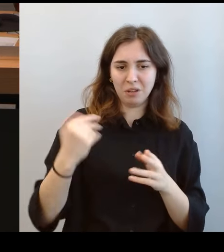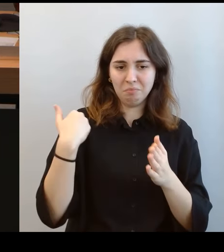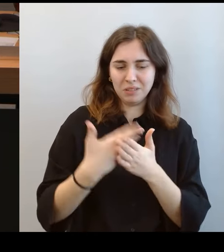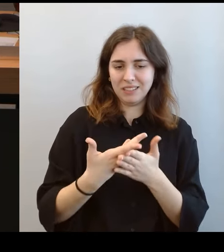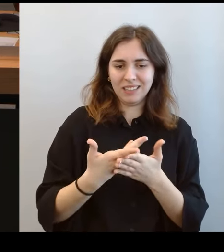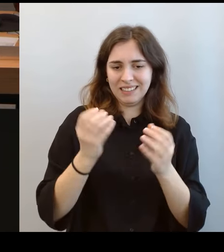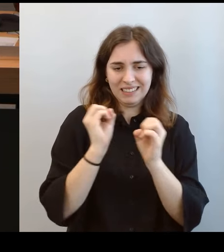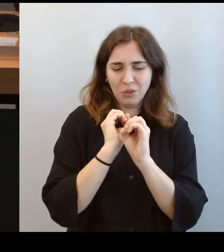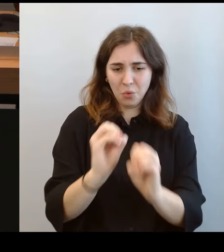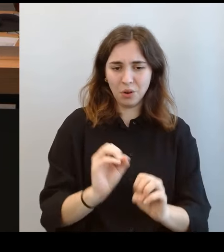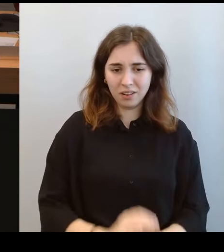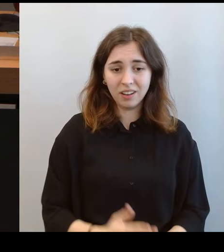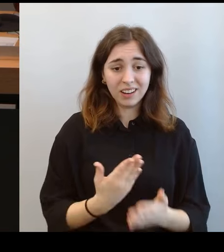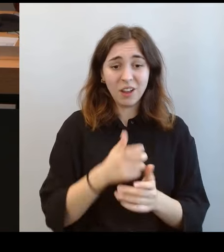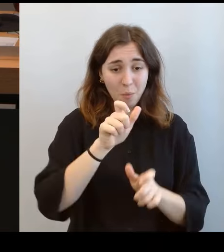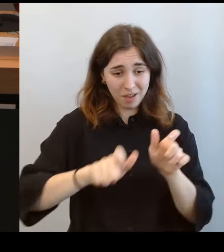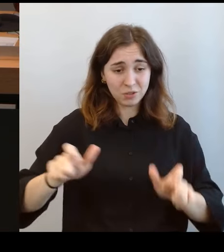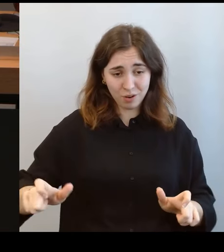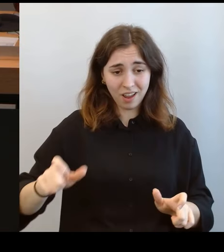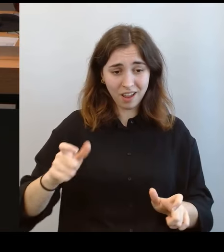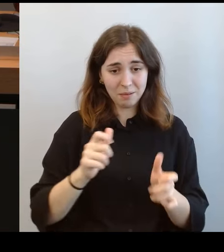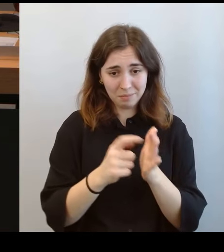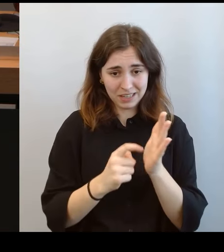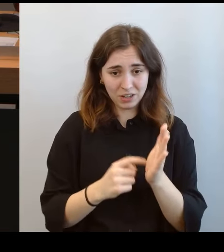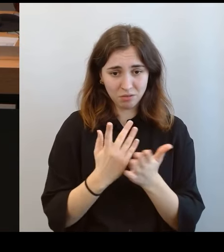wir als AfD-Fraktion übrigens sehr auf die nun bahnbrechend